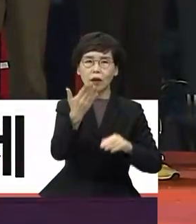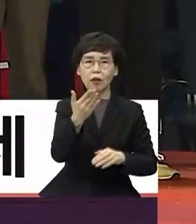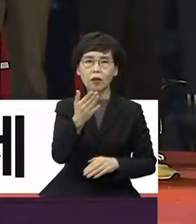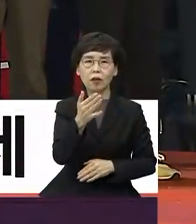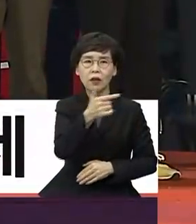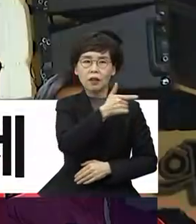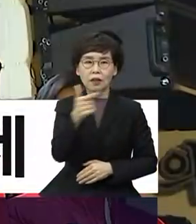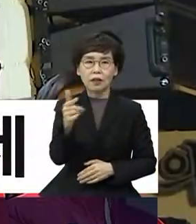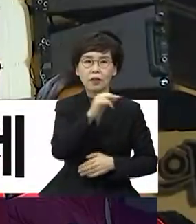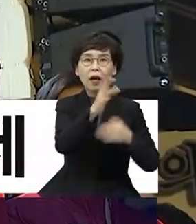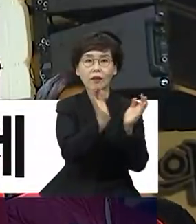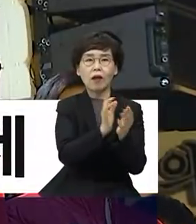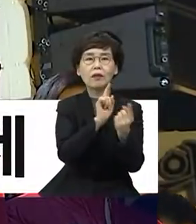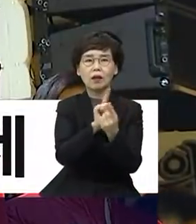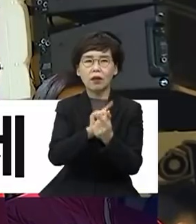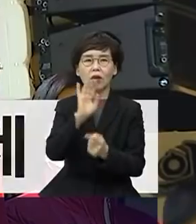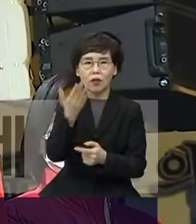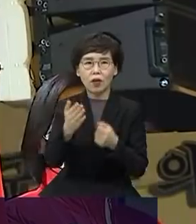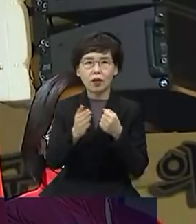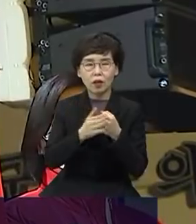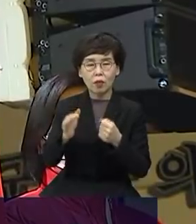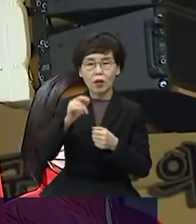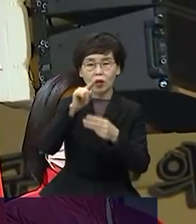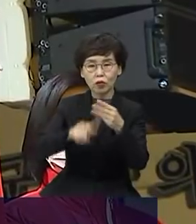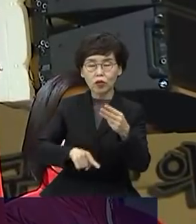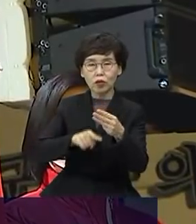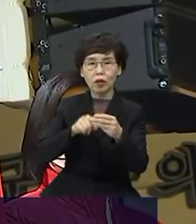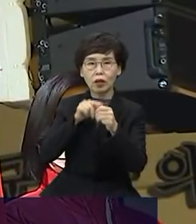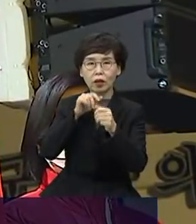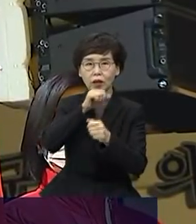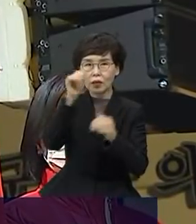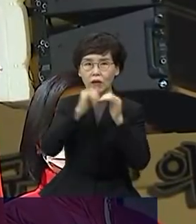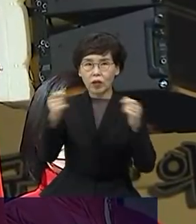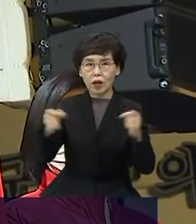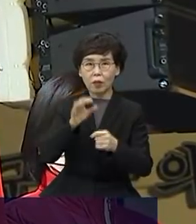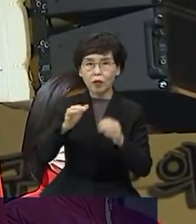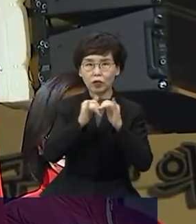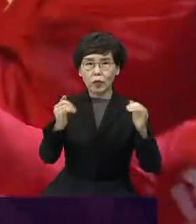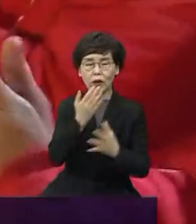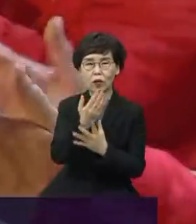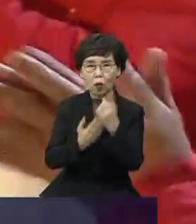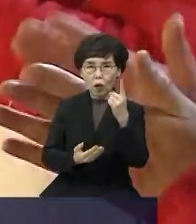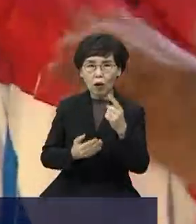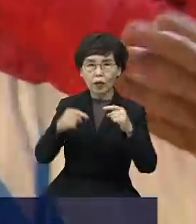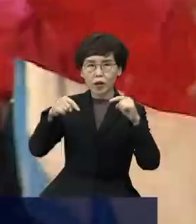여소야대 정국에서 윤 당선인 앞에는 국민 통합 그리고 협치라는 과제가 놓여 있습니다. SBS 조성현입니다.